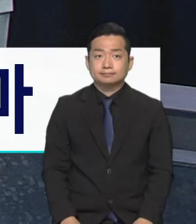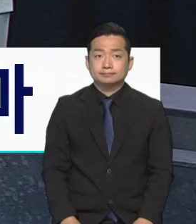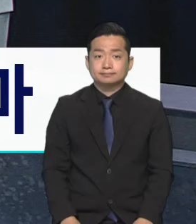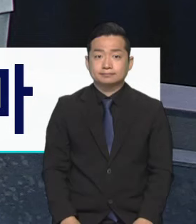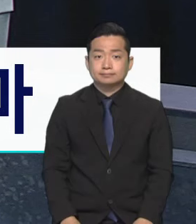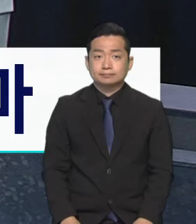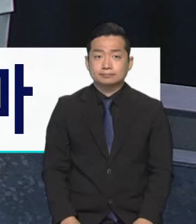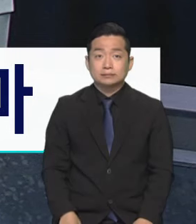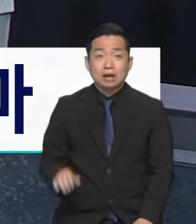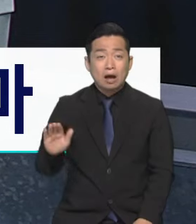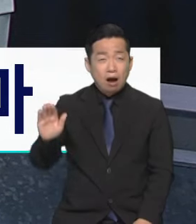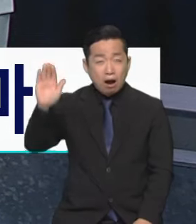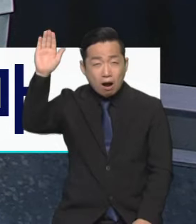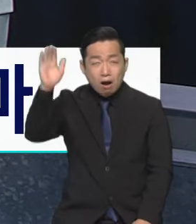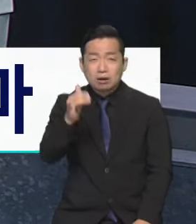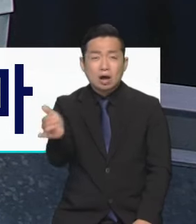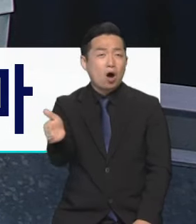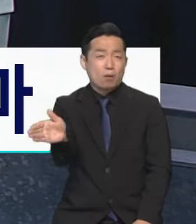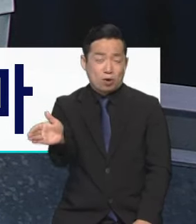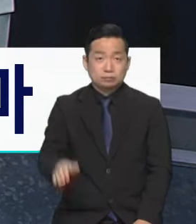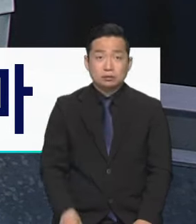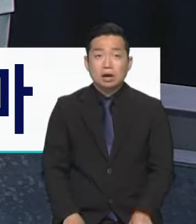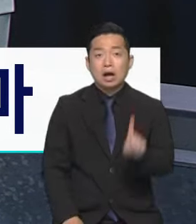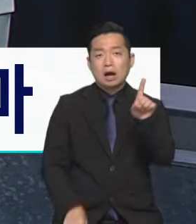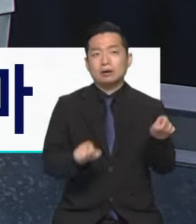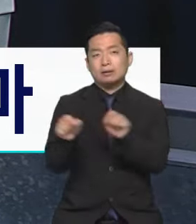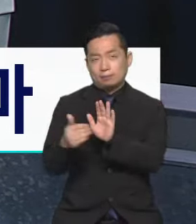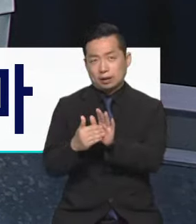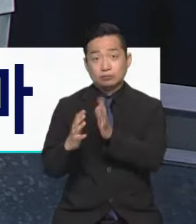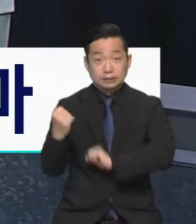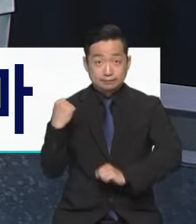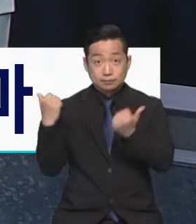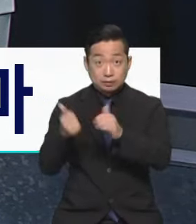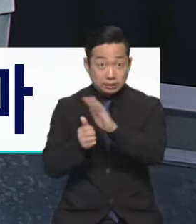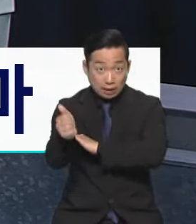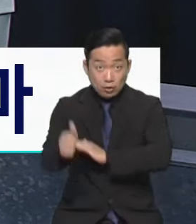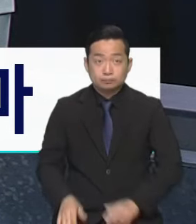(앵커) 하겠다는 사람이 없어서 한 차례 미뤄진 국민의힘 원내대표 경선은